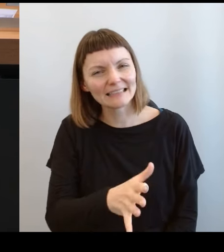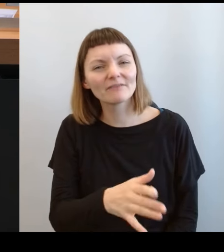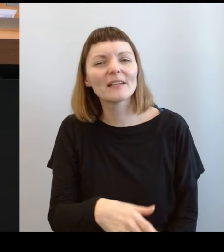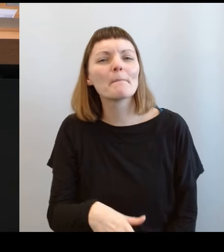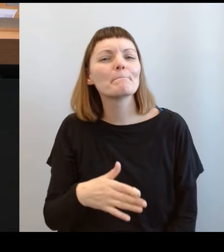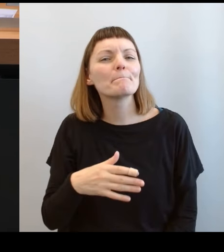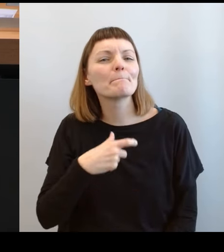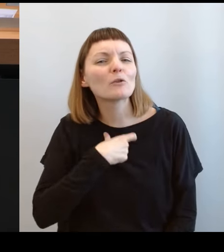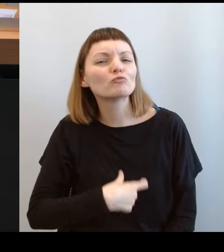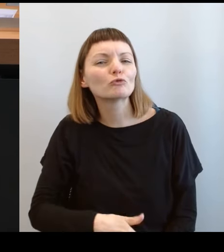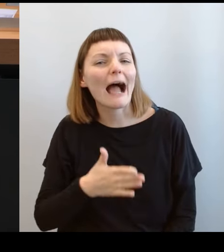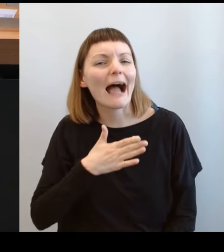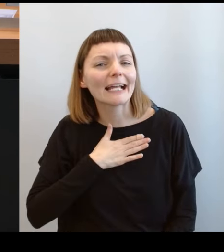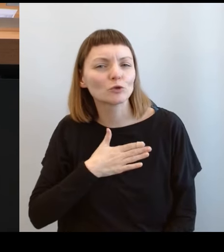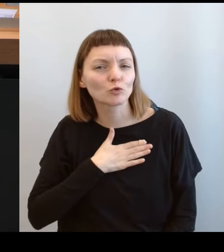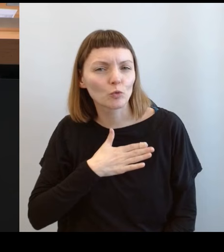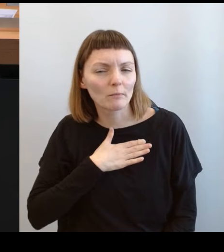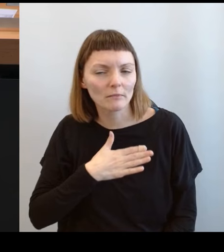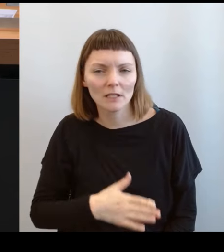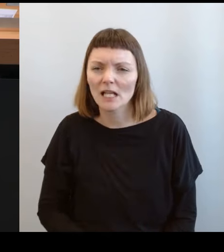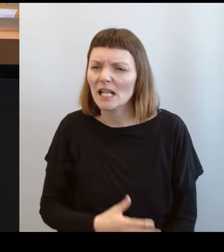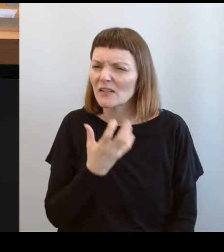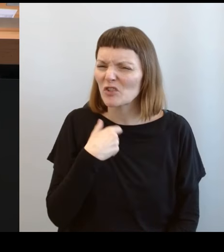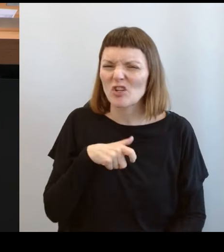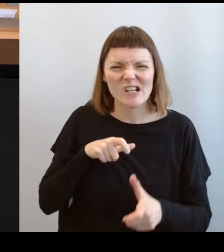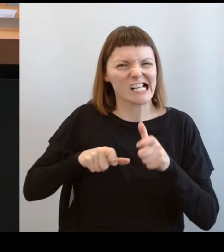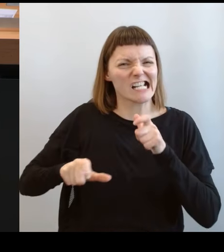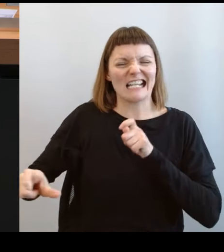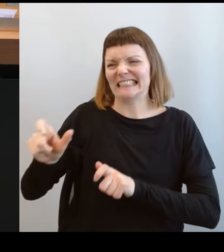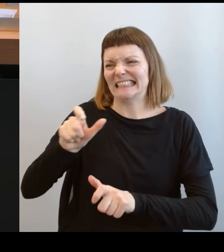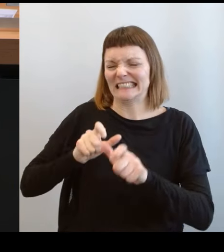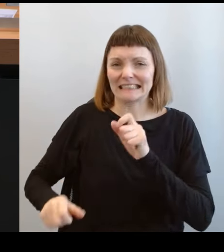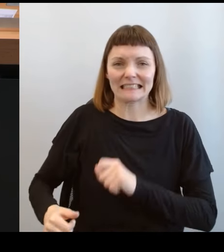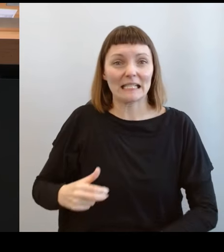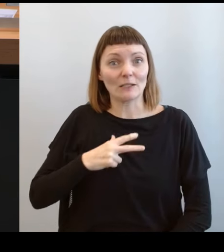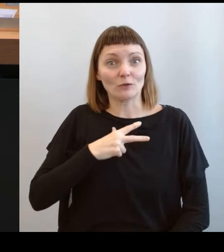Den Sozialismus in seinem Lauf halten weder Ochs noch Esel auf.